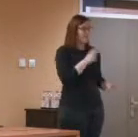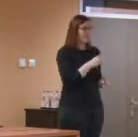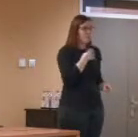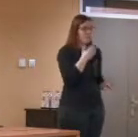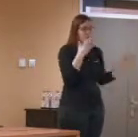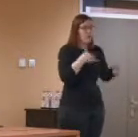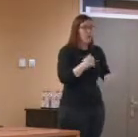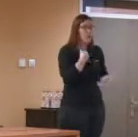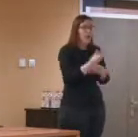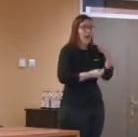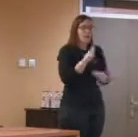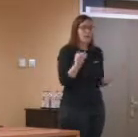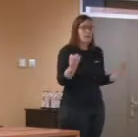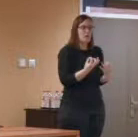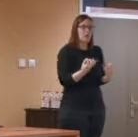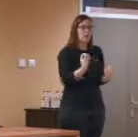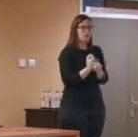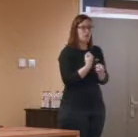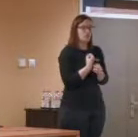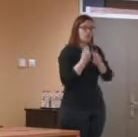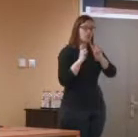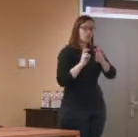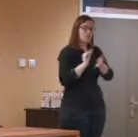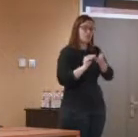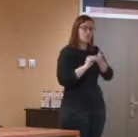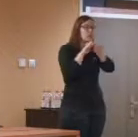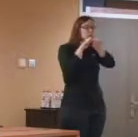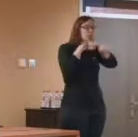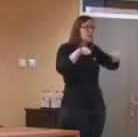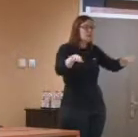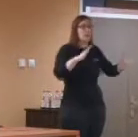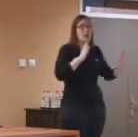hago mi labor de difusión del trabajo que he hecho en los foros en los que me dejan, no tengo